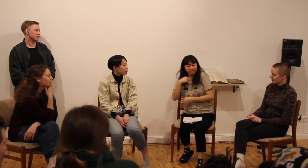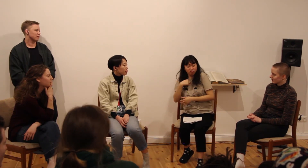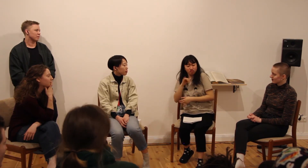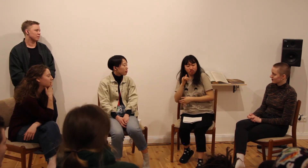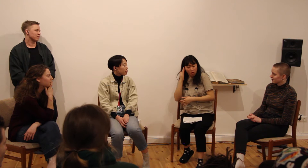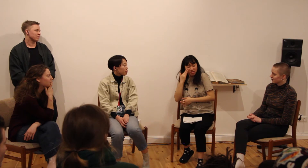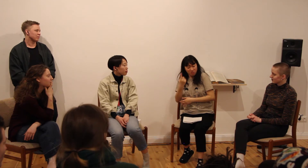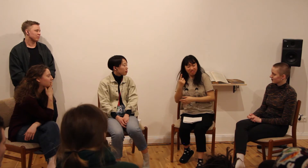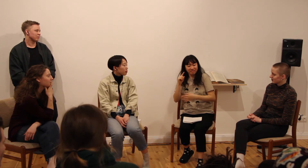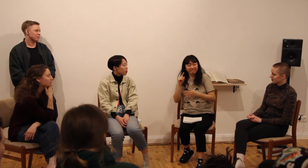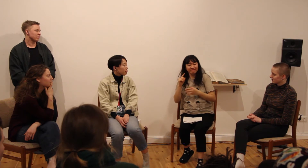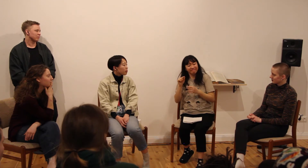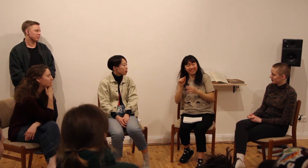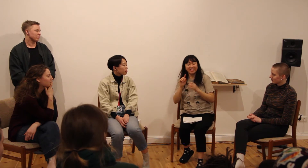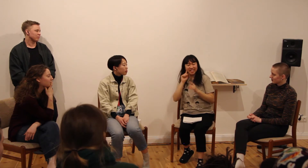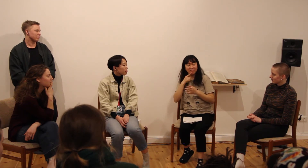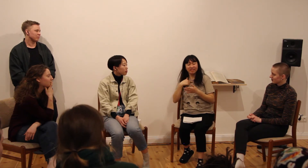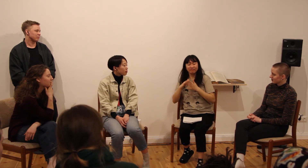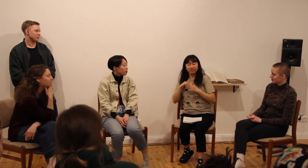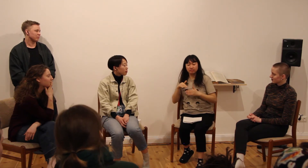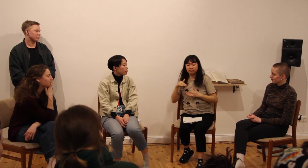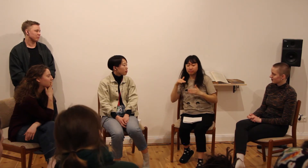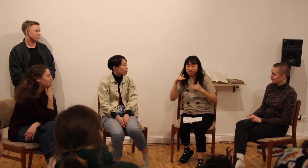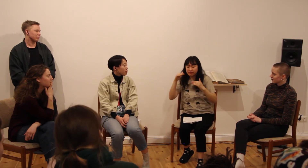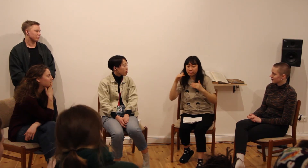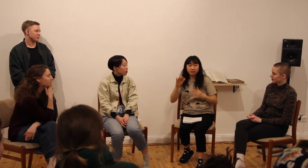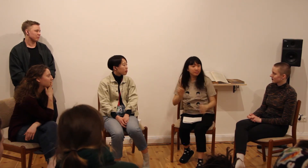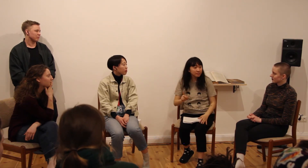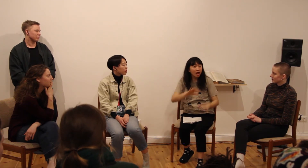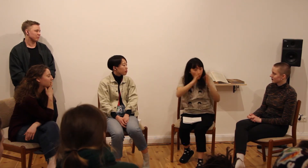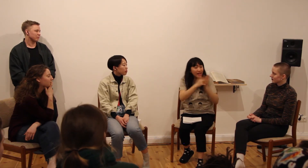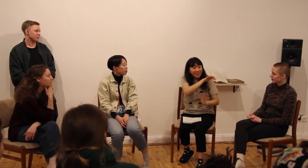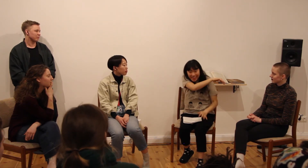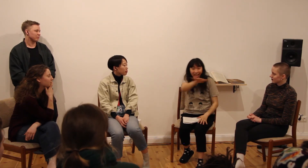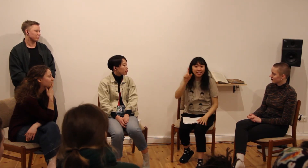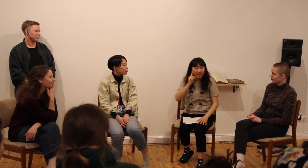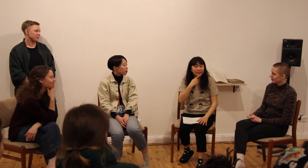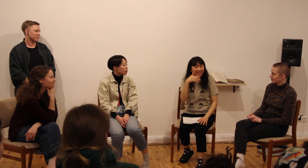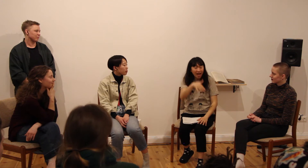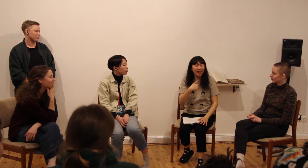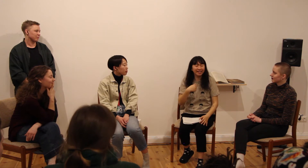und das alles können ist es für sie selbstverständlich und wenn sie aber größer werden,